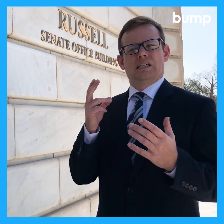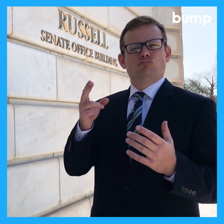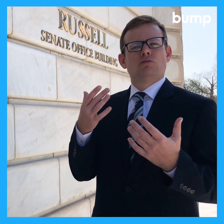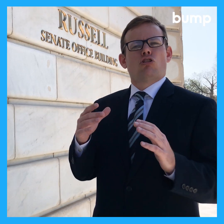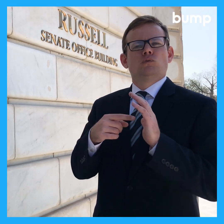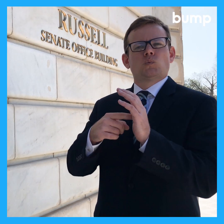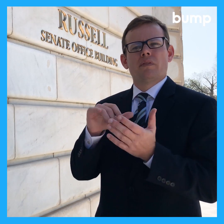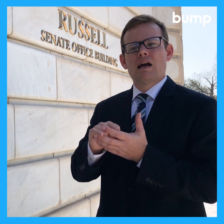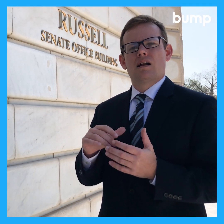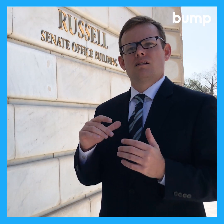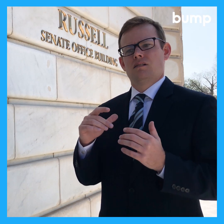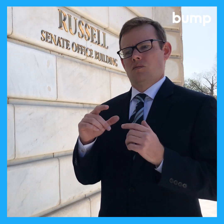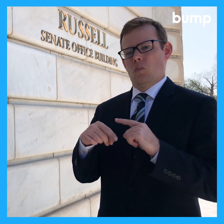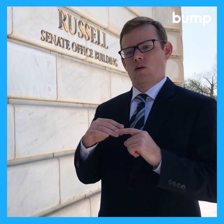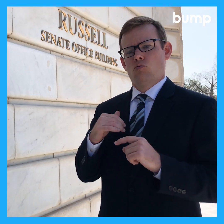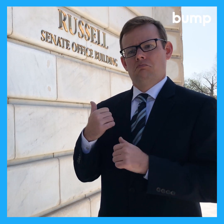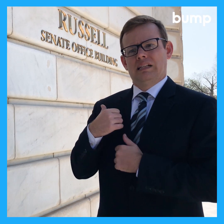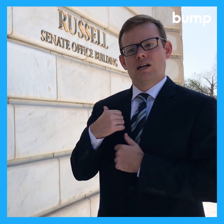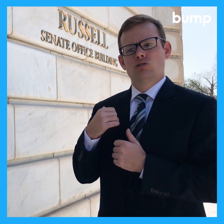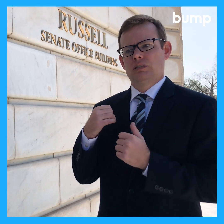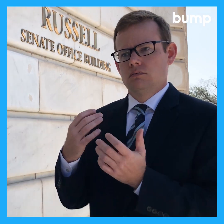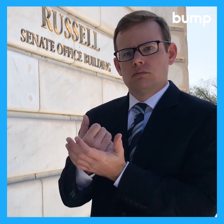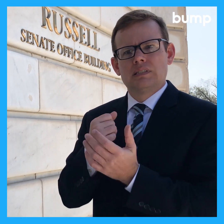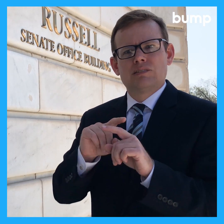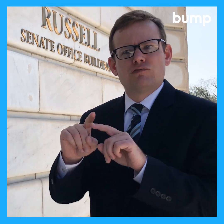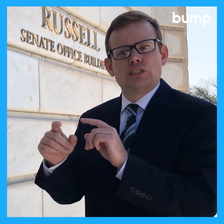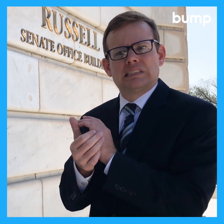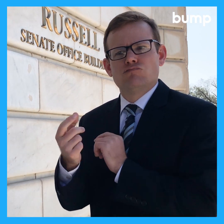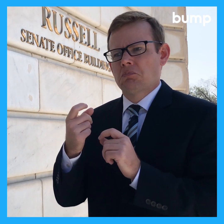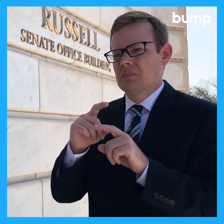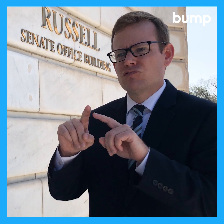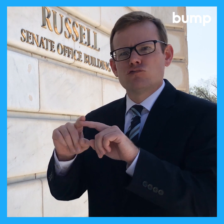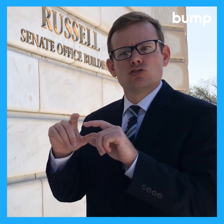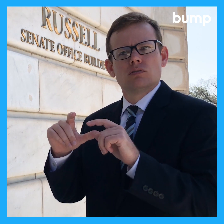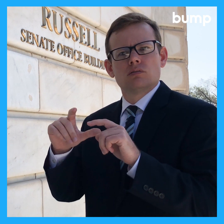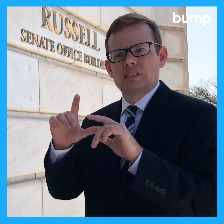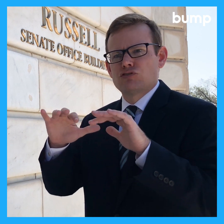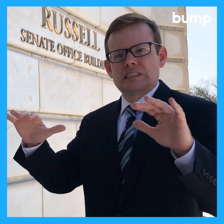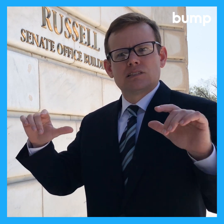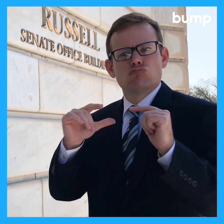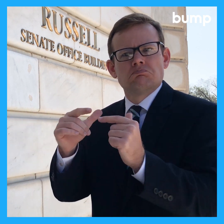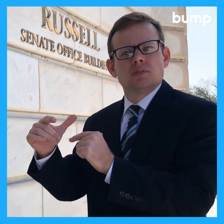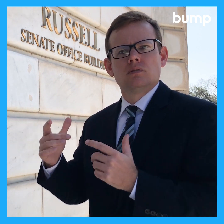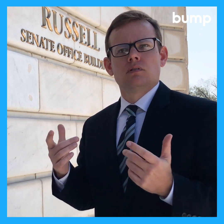Nuestra historia ha demostrado que cuando nuestro militar hace uso de diferentes habilidades de diferentes y diversos grupos,